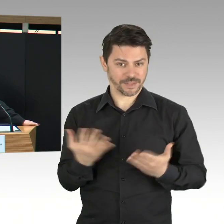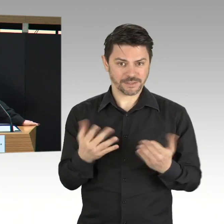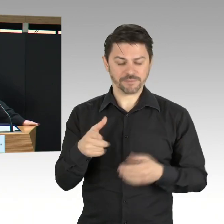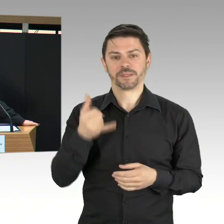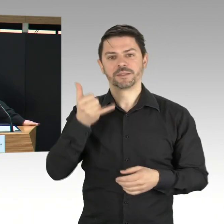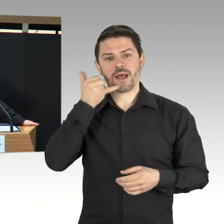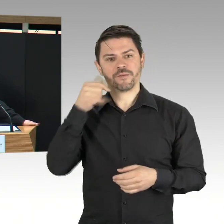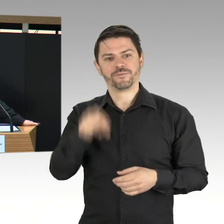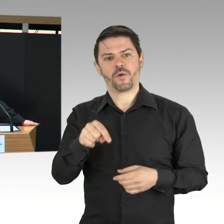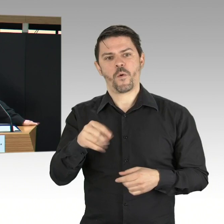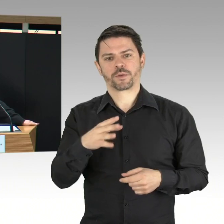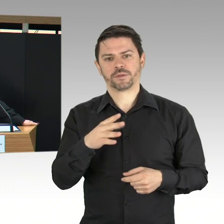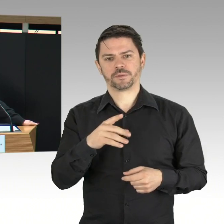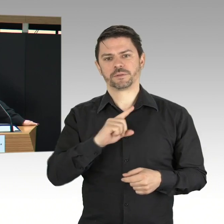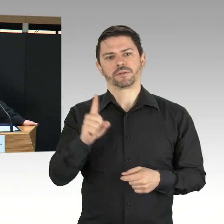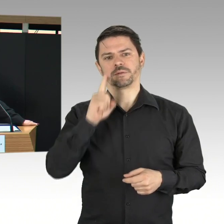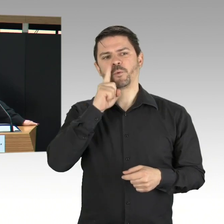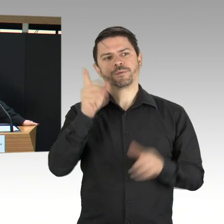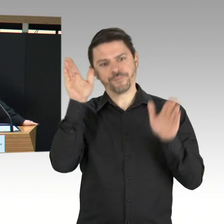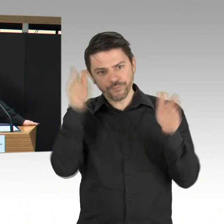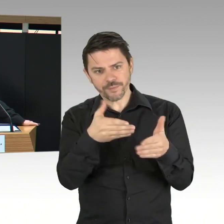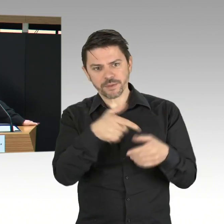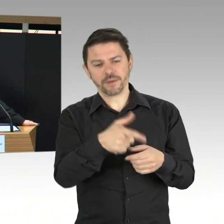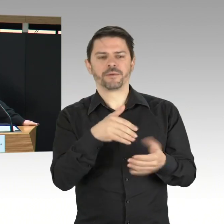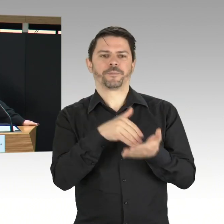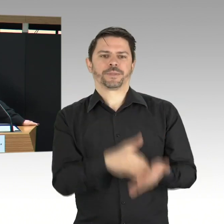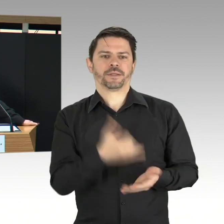Deshalb auch das Mietertelefon für Vermieter.